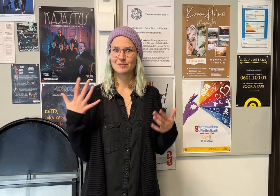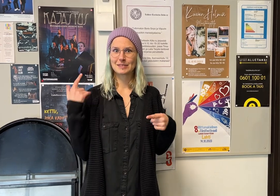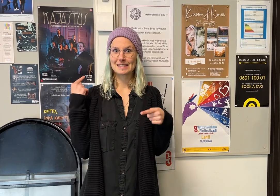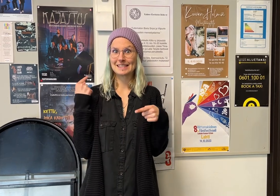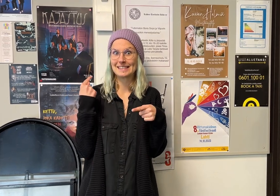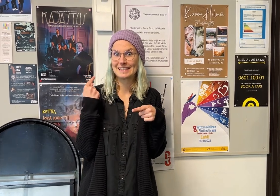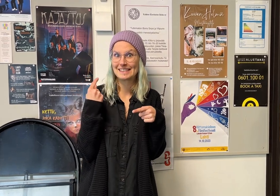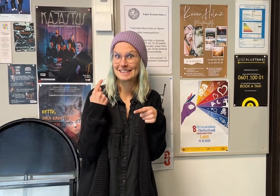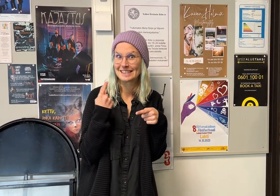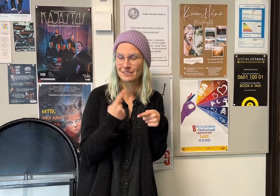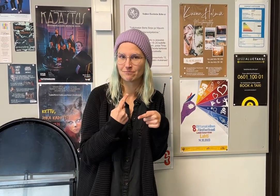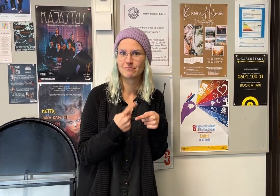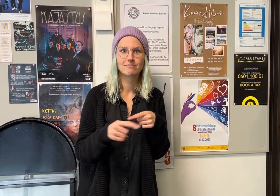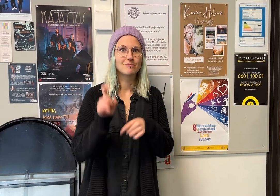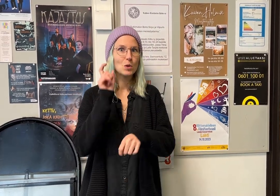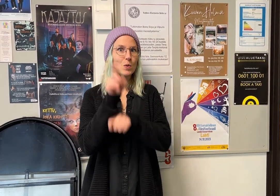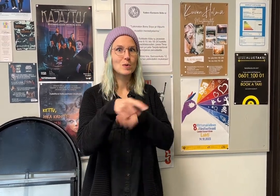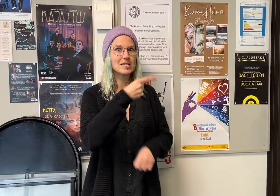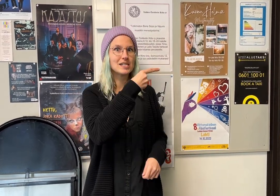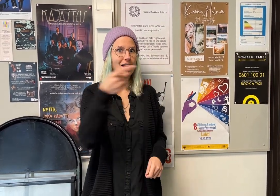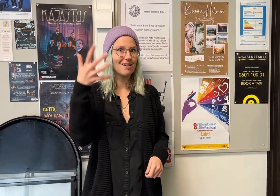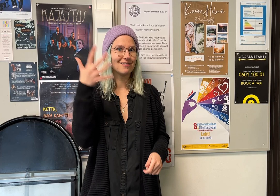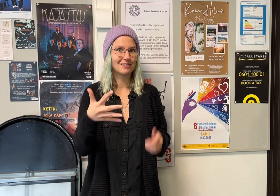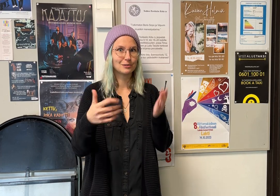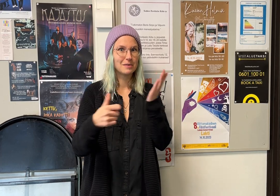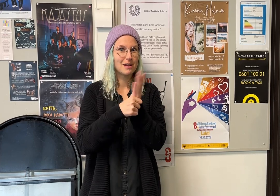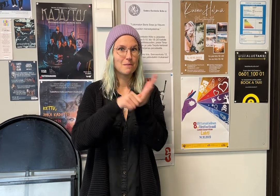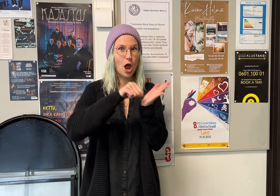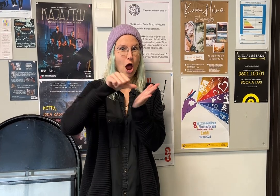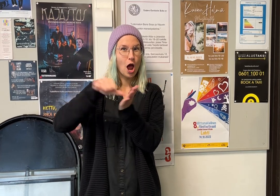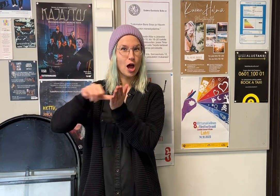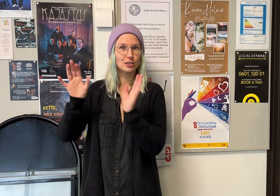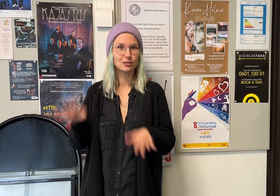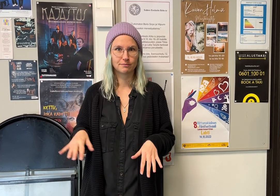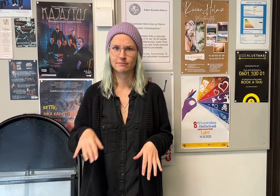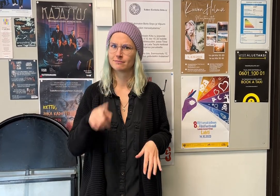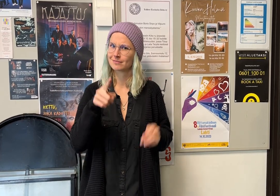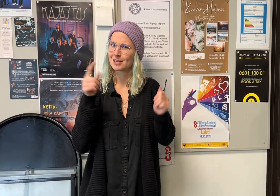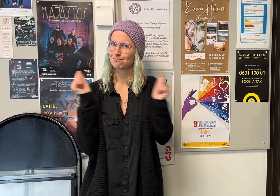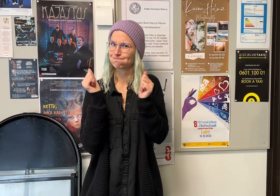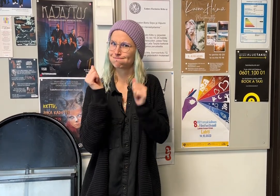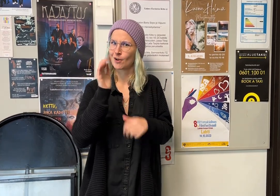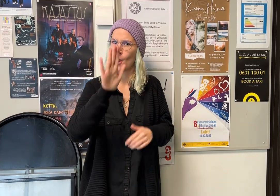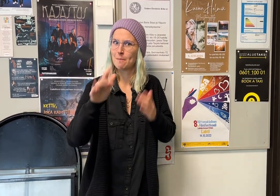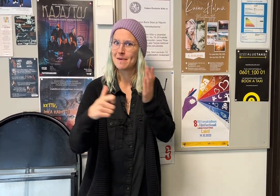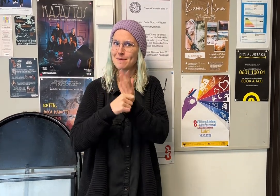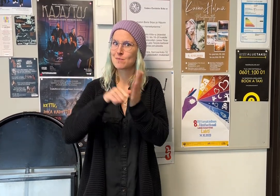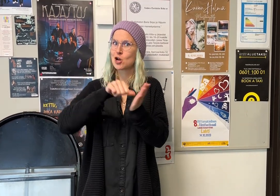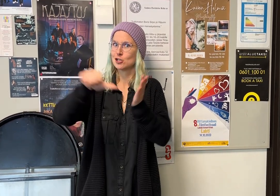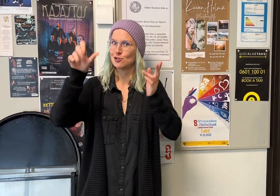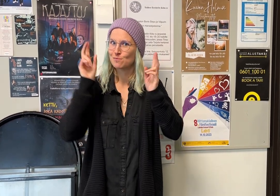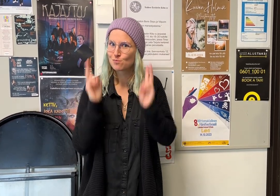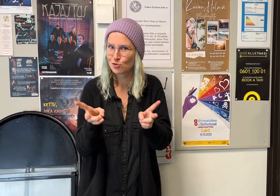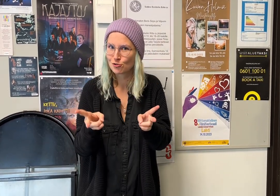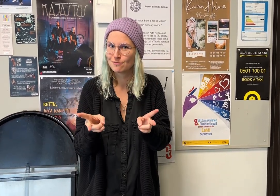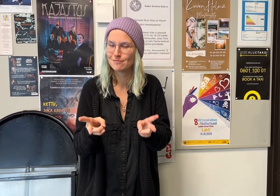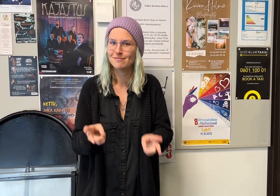Tapahtuma lähestyy kovaa vauhtia ja lippuja on myyty jo yli 150! Pidähän kiirettä ja osta myös oma lippusi!